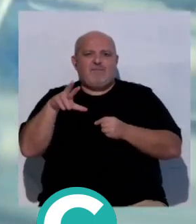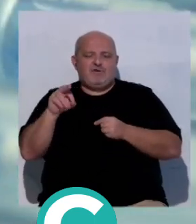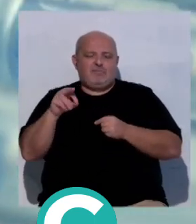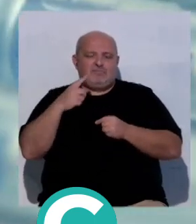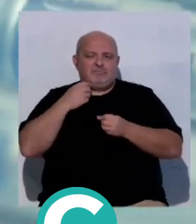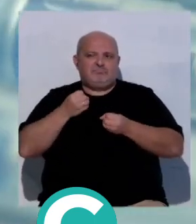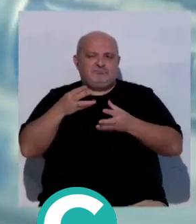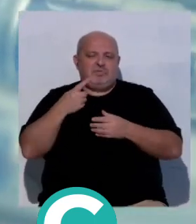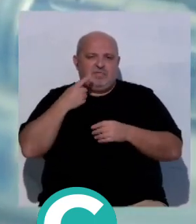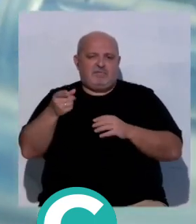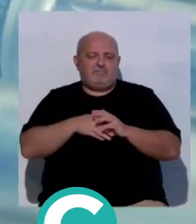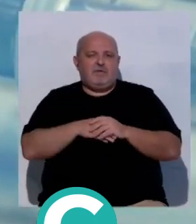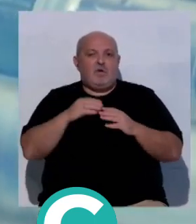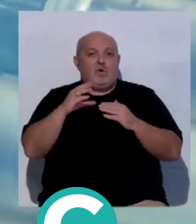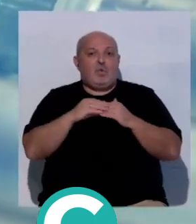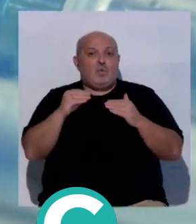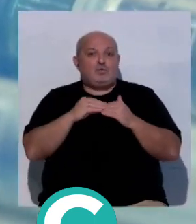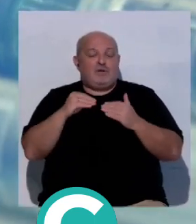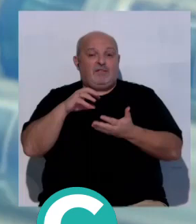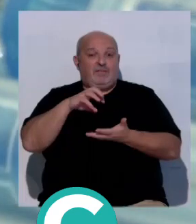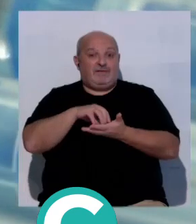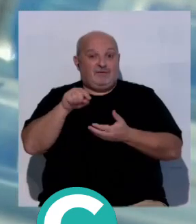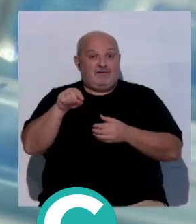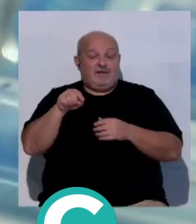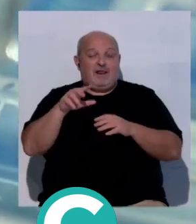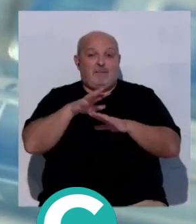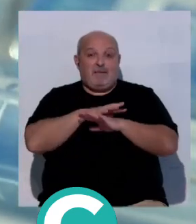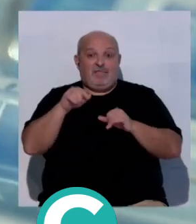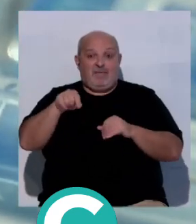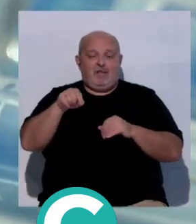informado el Sas los usuarios del centro de salud de La Barriada de la paz pueden acudir